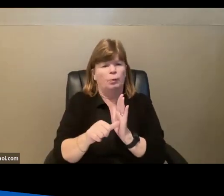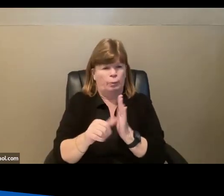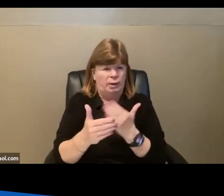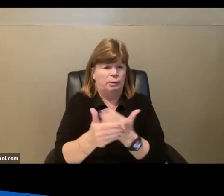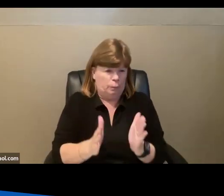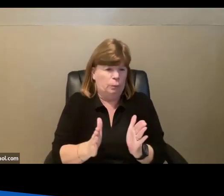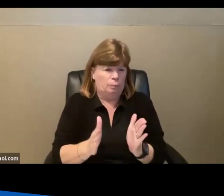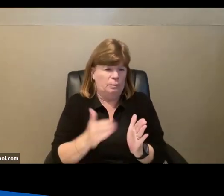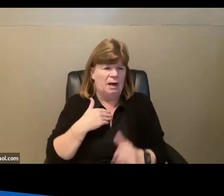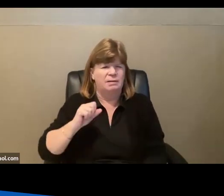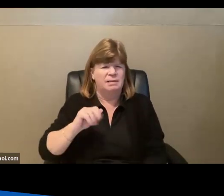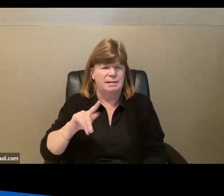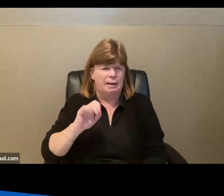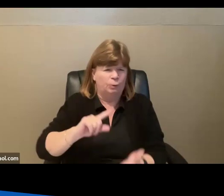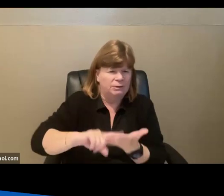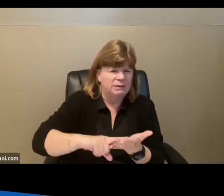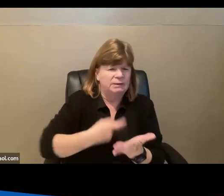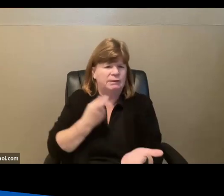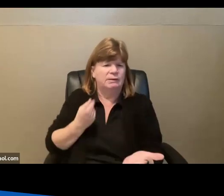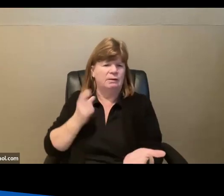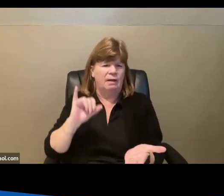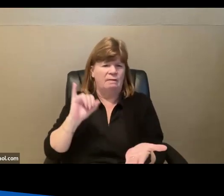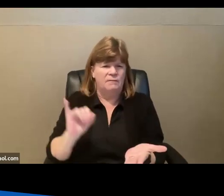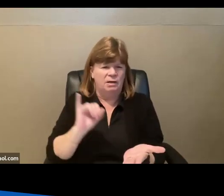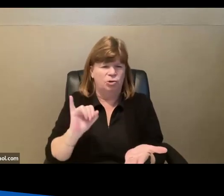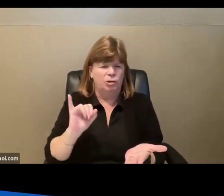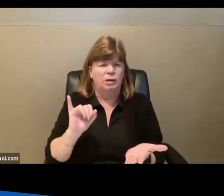muestra de esta infección porque se estaría abriendo